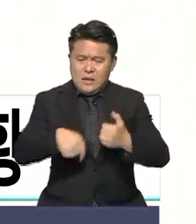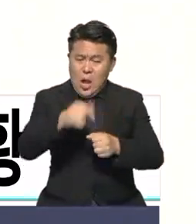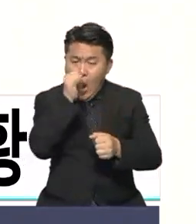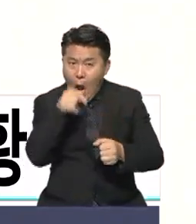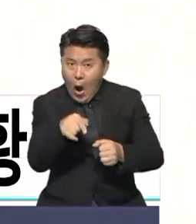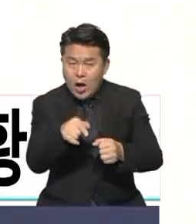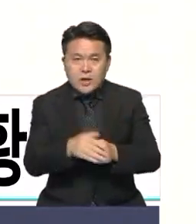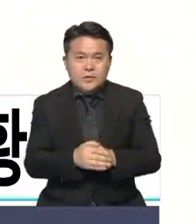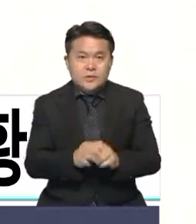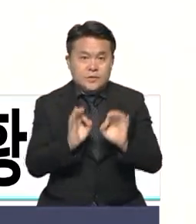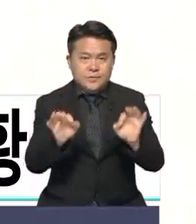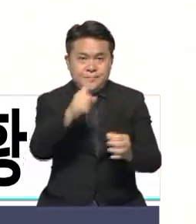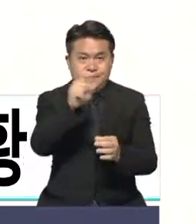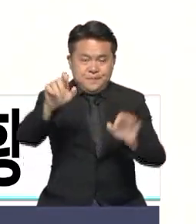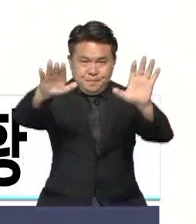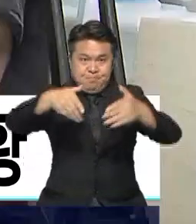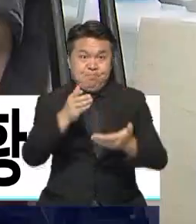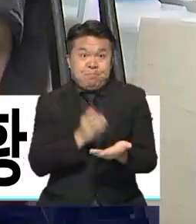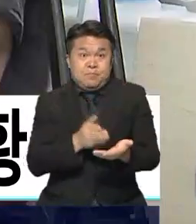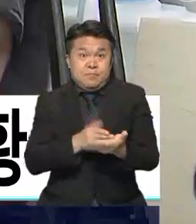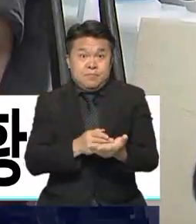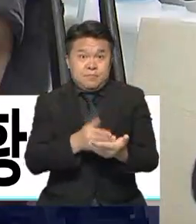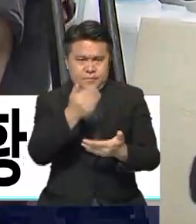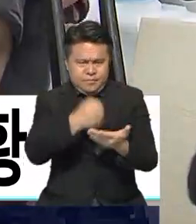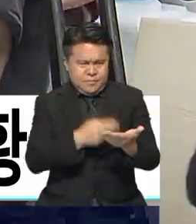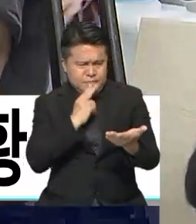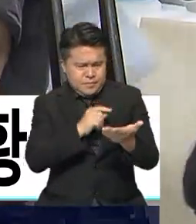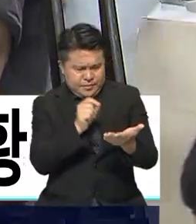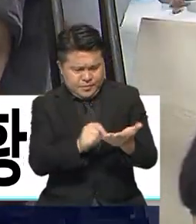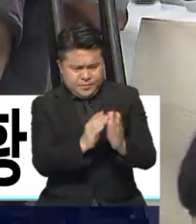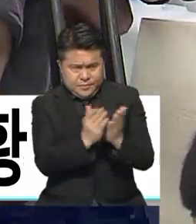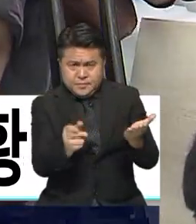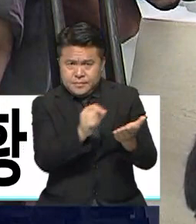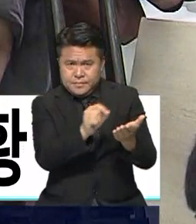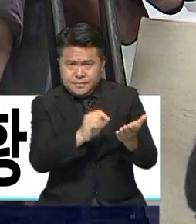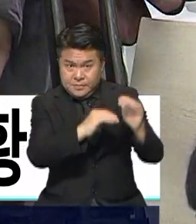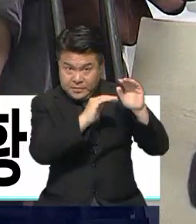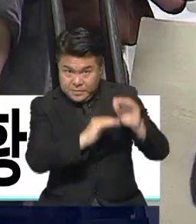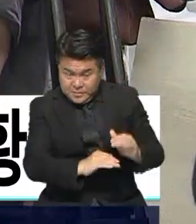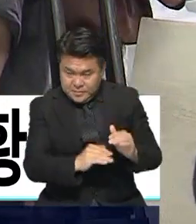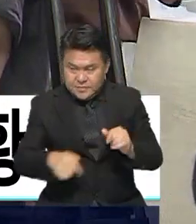군인권센터는 오늘 기자회견을 열고 유서로 보이는 다이어리에 기재된 내용과